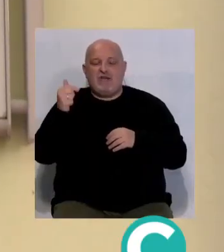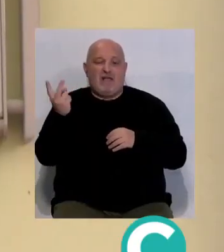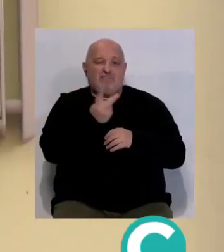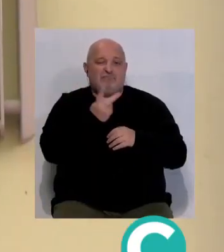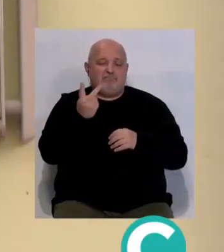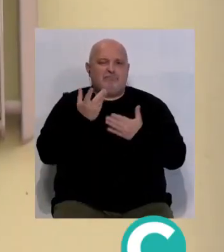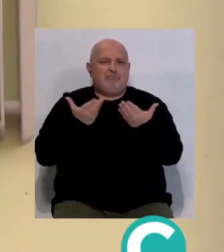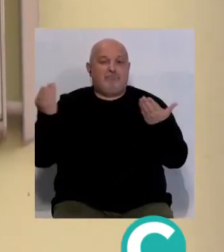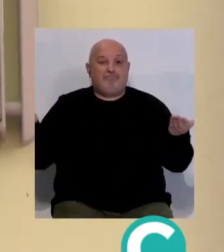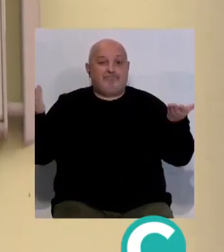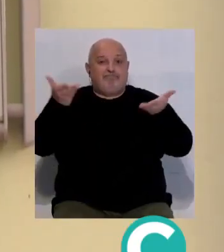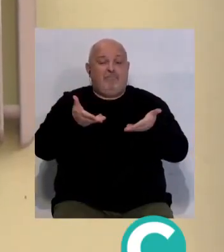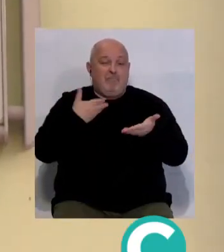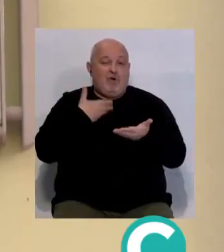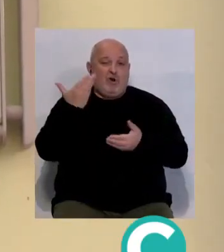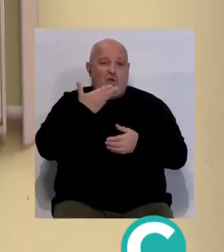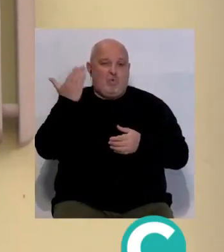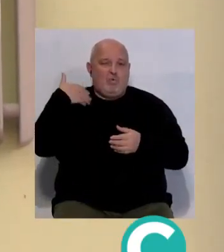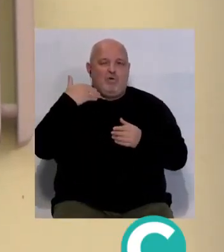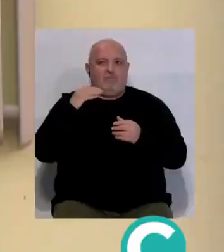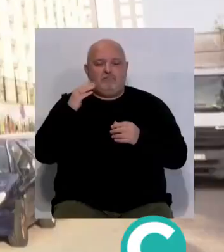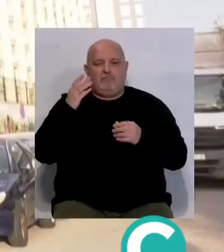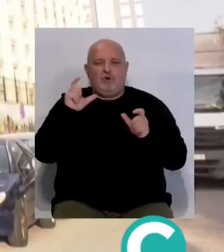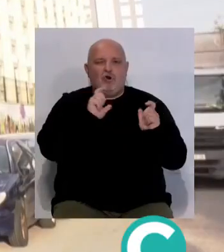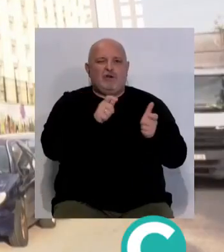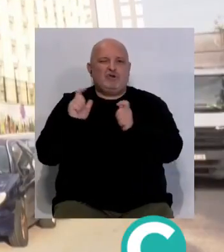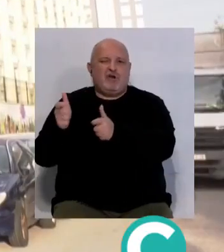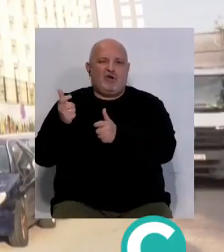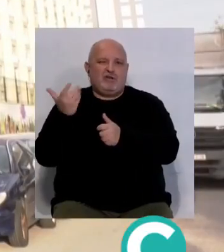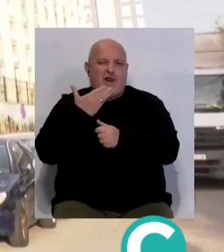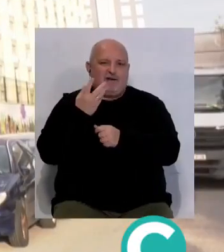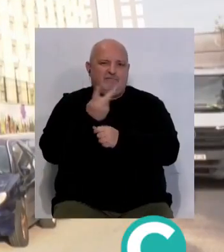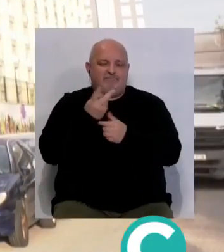que solicitaron los propios centros a través de sus consejos escolares cursando petición